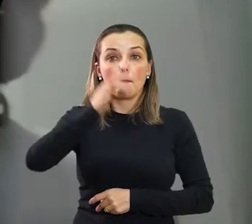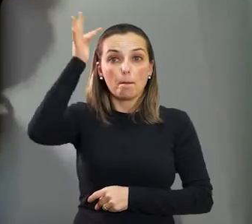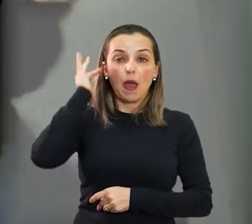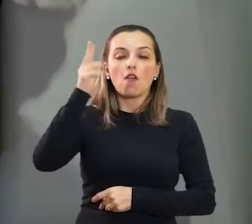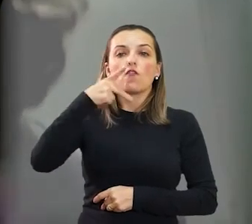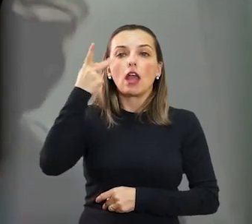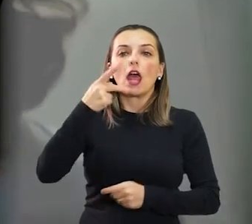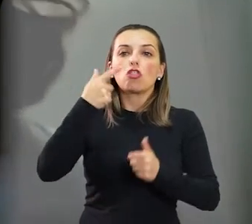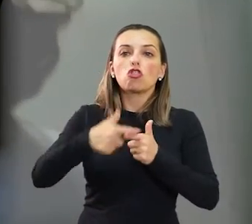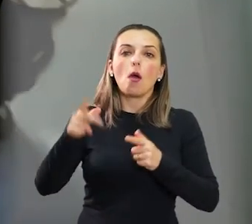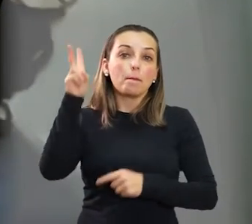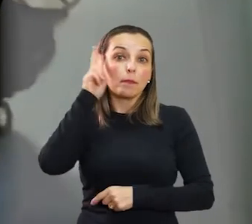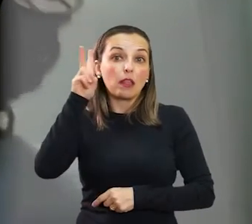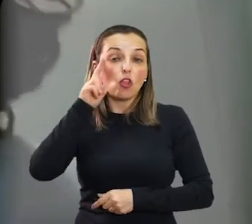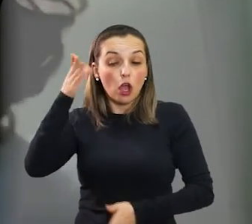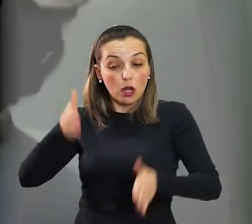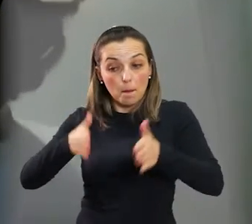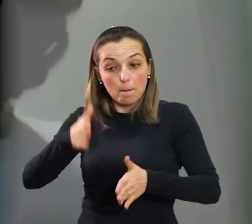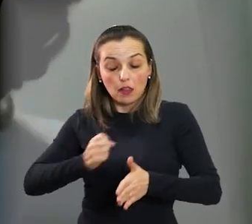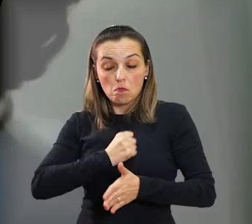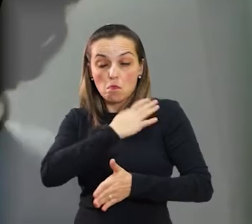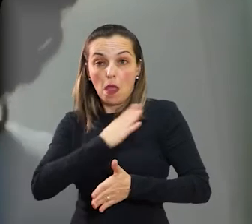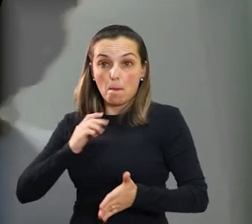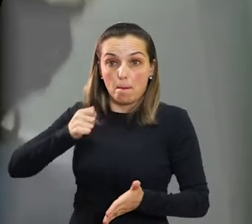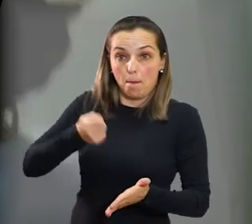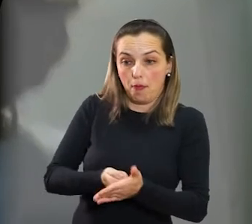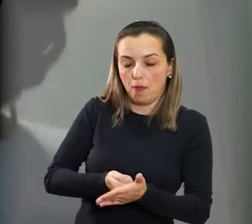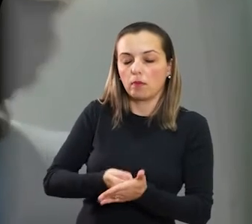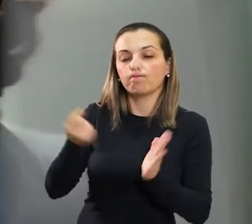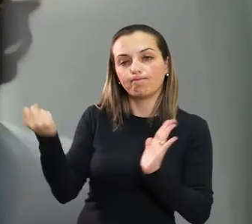vereadora Fabi Virgílio lembrou fatos registrados pela história